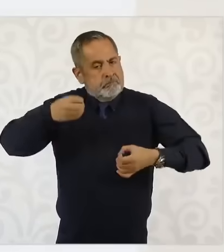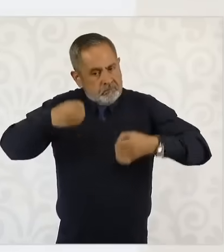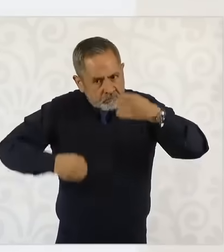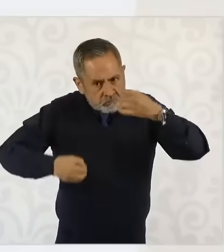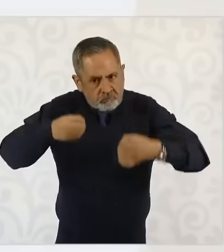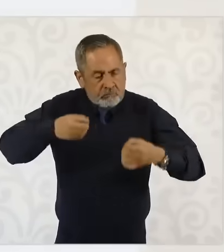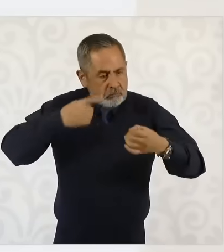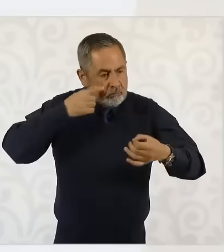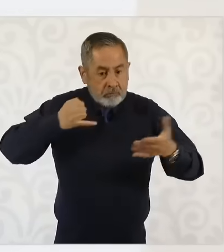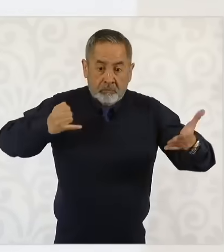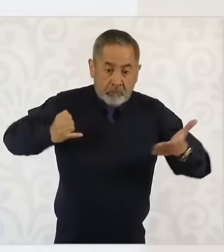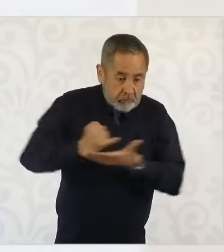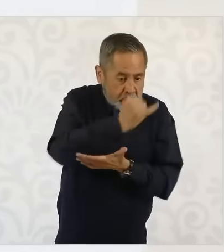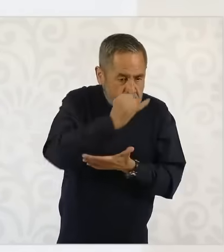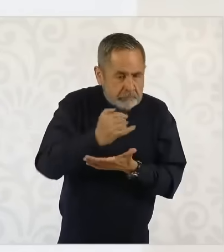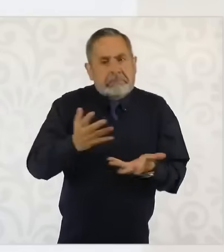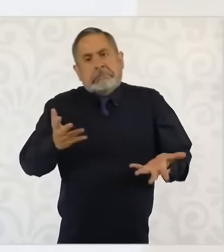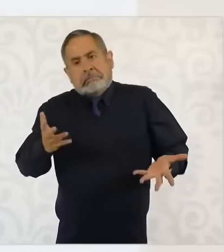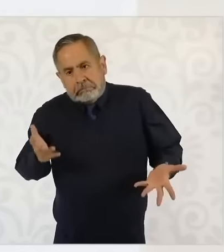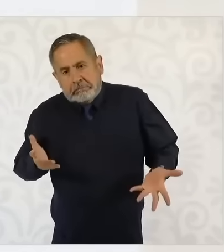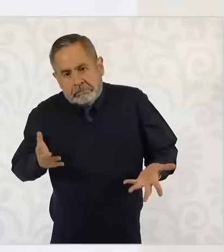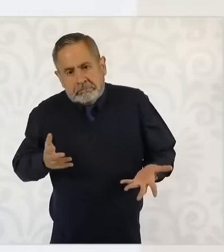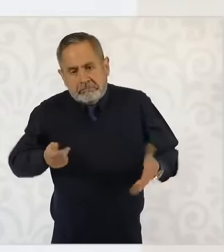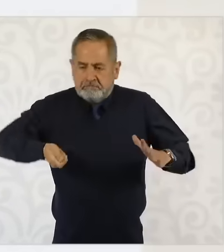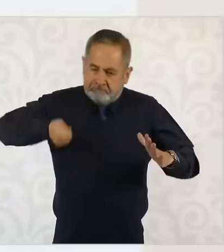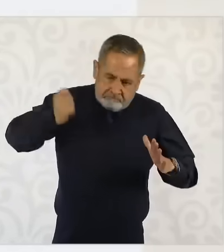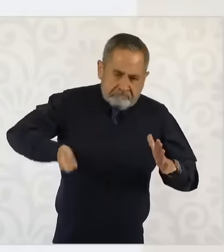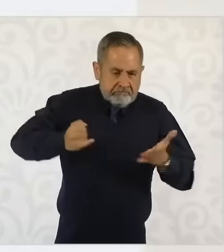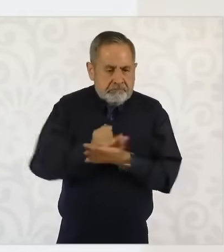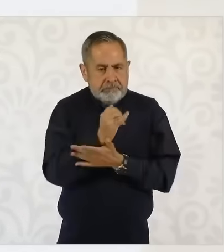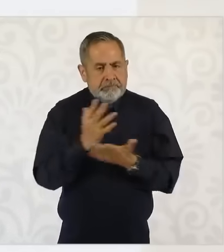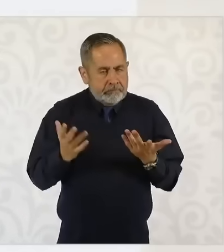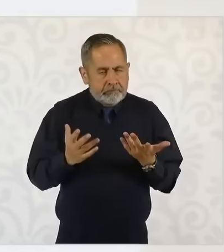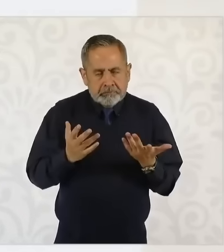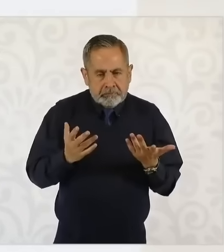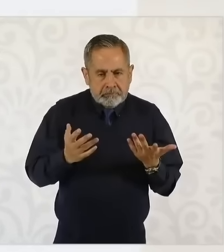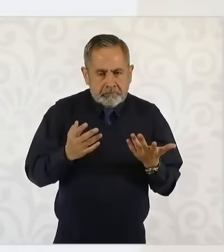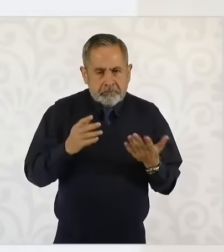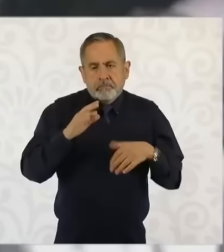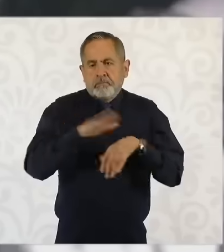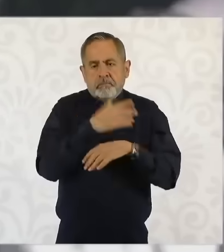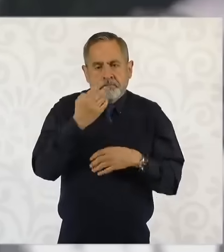demostrar que deben ser liberados los recursos por una mala interpretación de